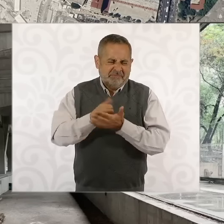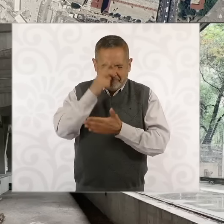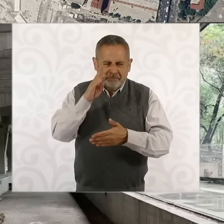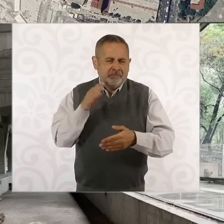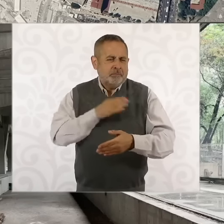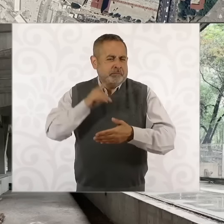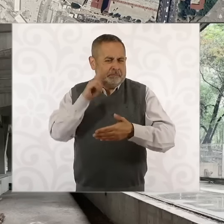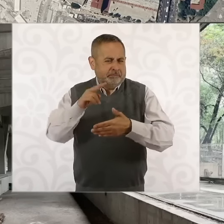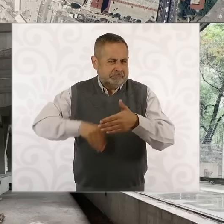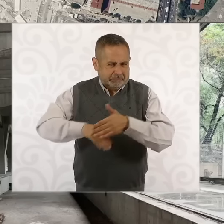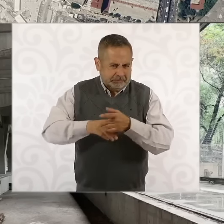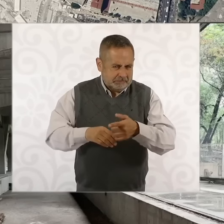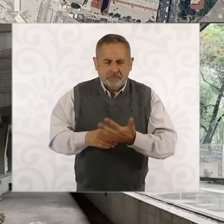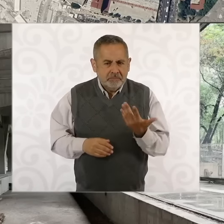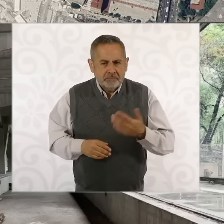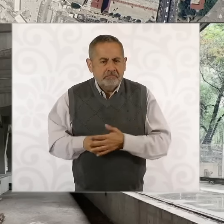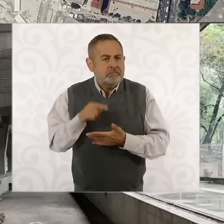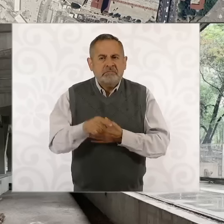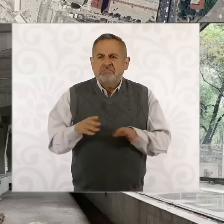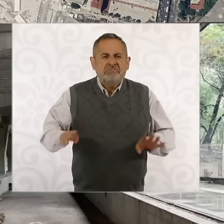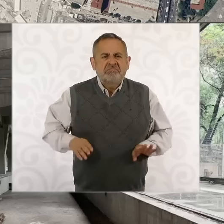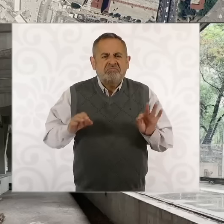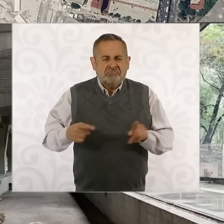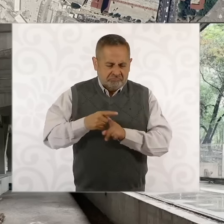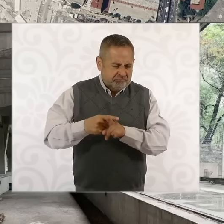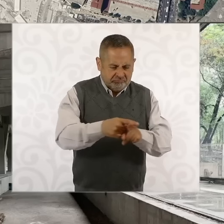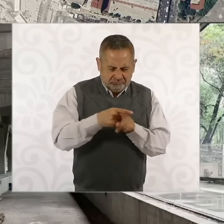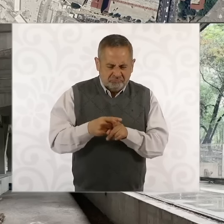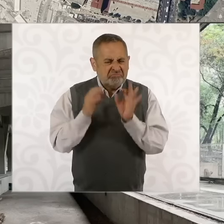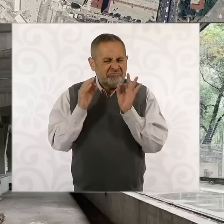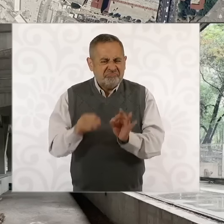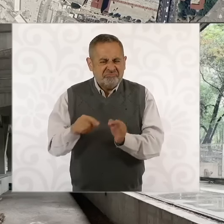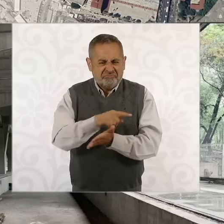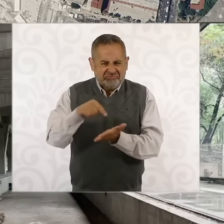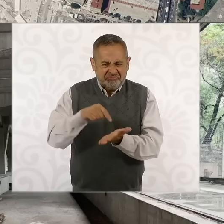Lo primero es que tiene una ubicación céntrica y estratégica en la Ciudad de México. Como saben,